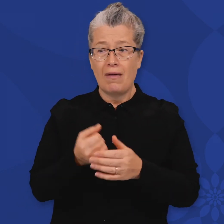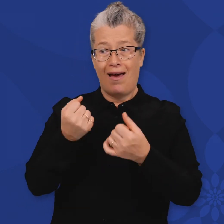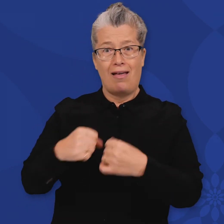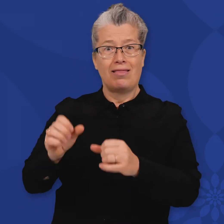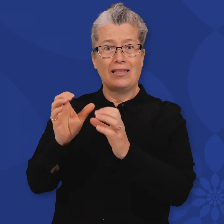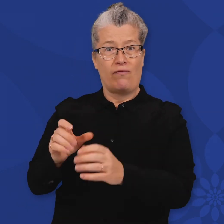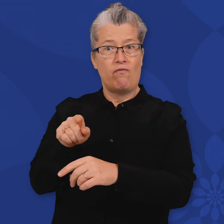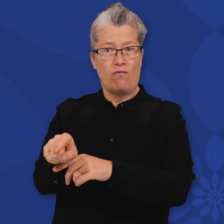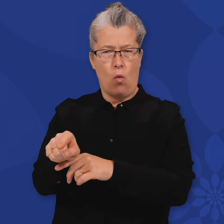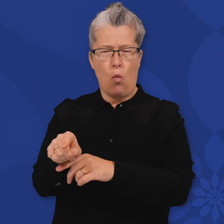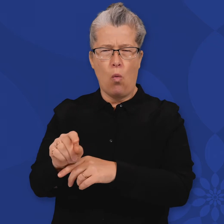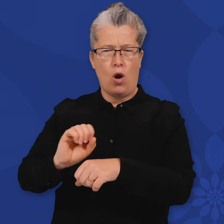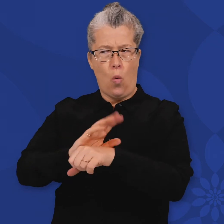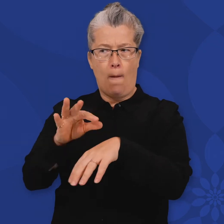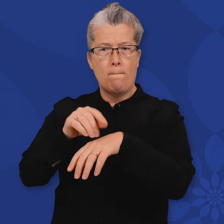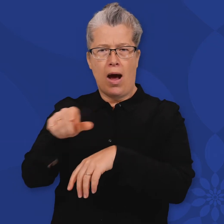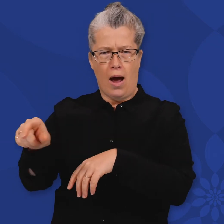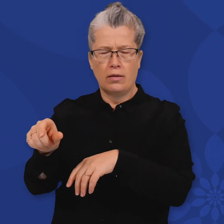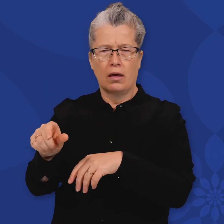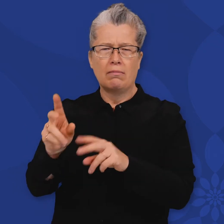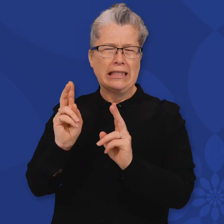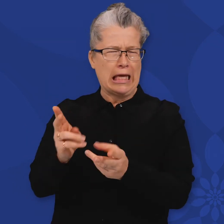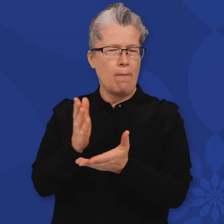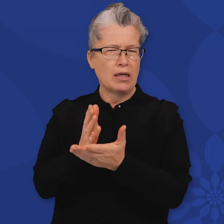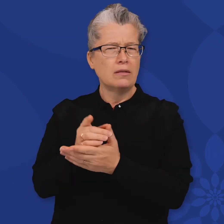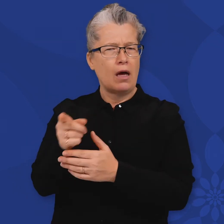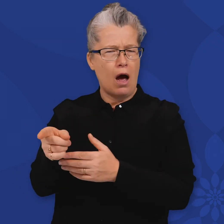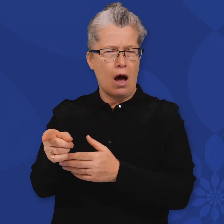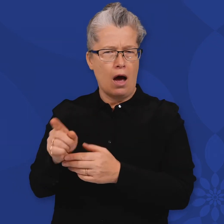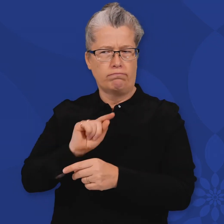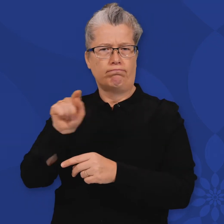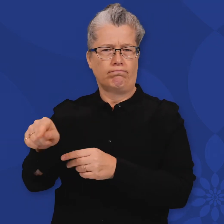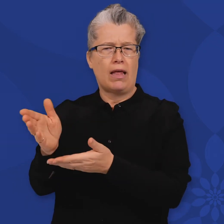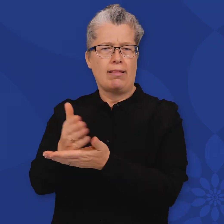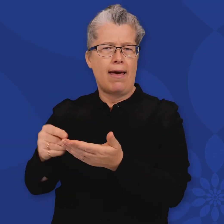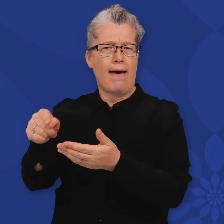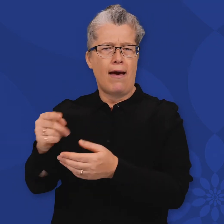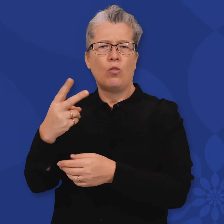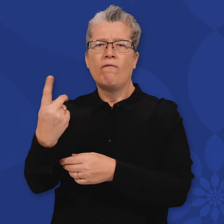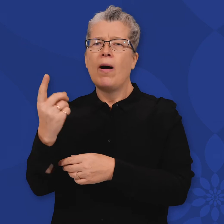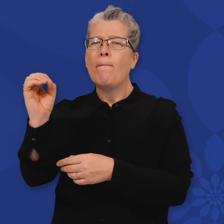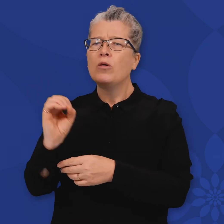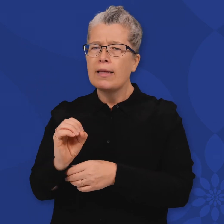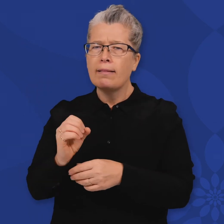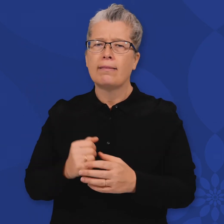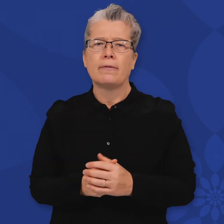När det gäller coronapatienterna på intensiv- vårdsavdelningarna var andelen 21 procent.